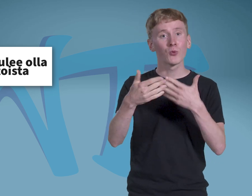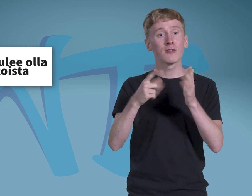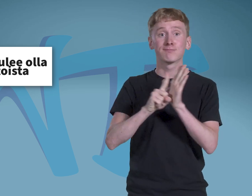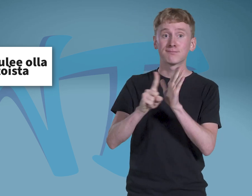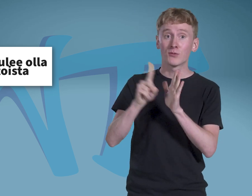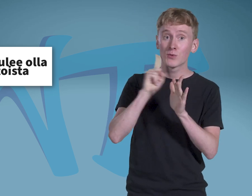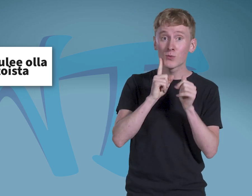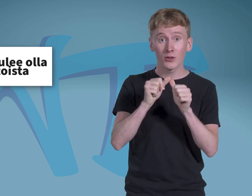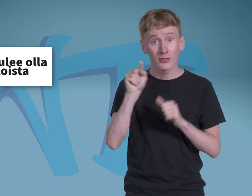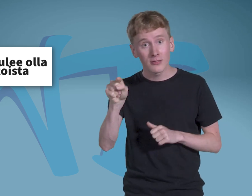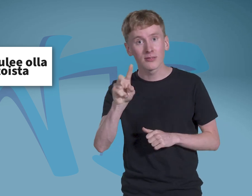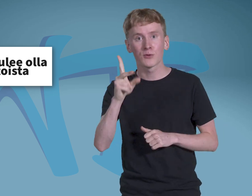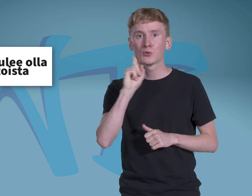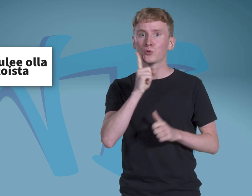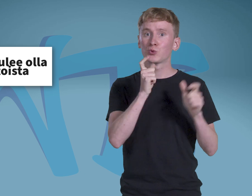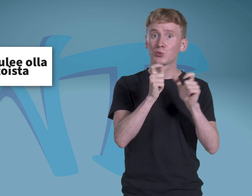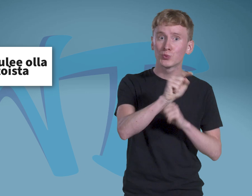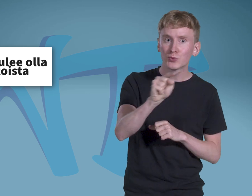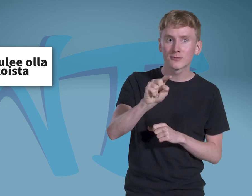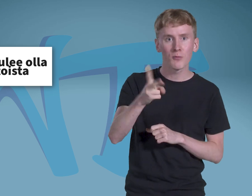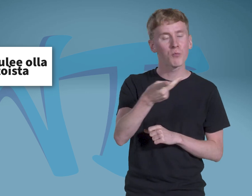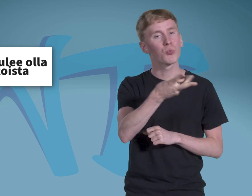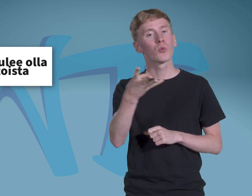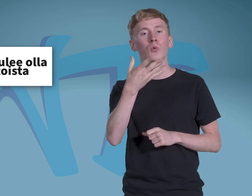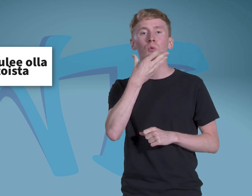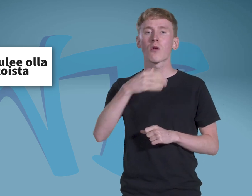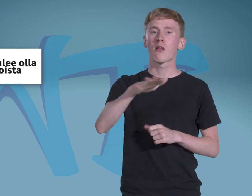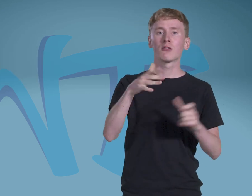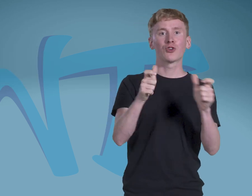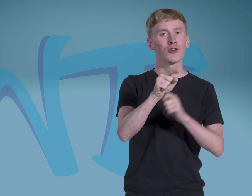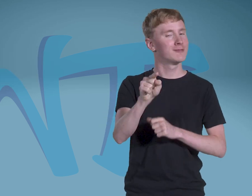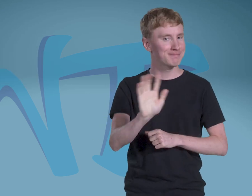työsuhteessa Kuurojen Liittoon, kuurojenyhdistyksiin tai muihin nuorisoalan järjestöihin.